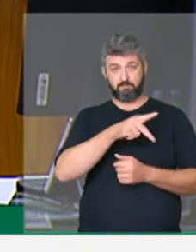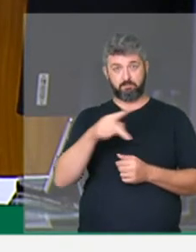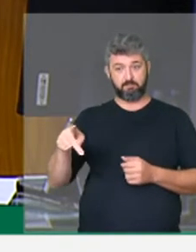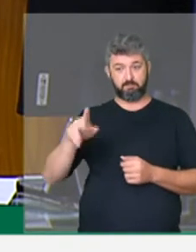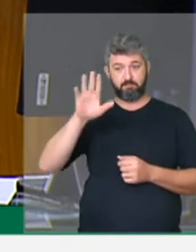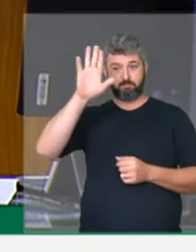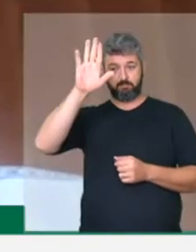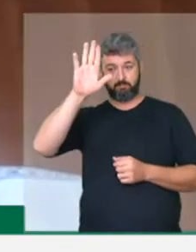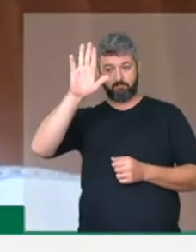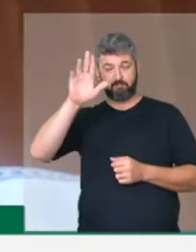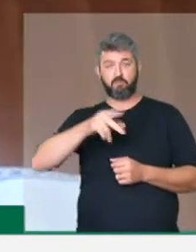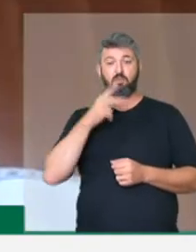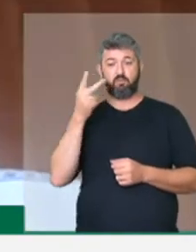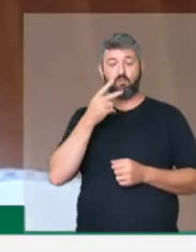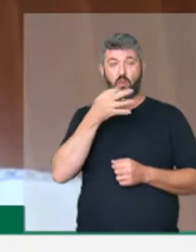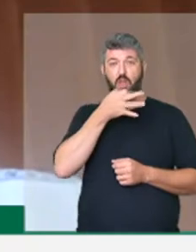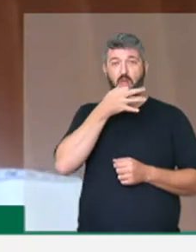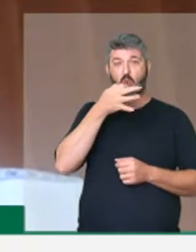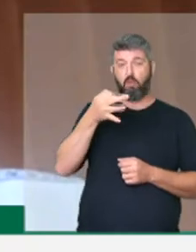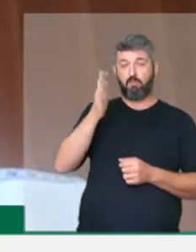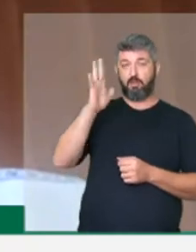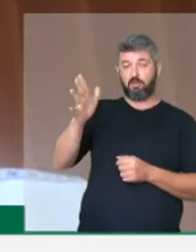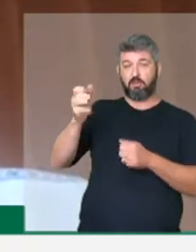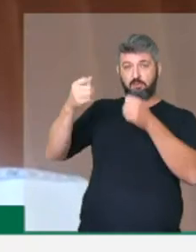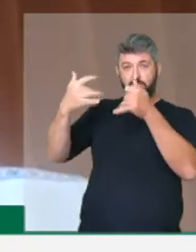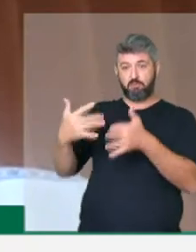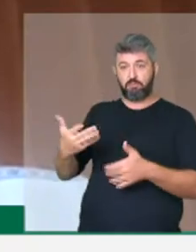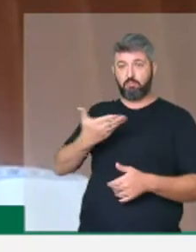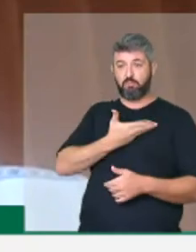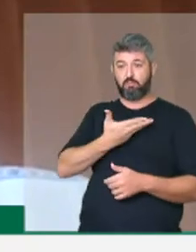FINAME E DO FNOR. UM PAÍS QUE QUEIRA DESENVOLVER UM PROJETO DE NAÇÃO DEVE TER SIM